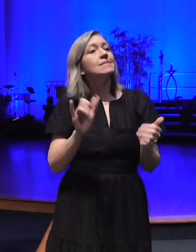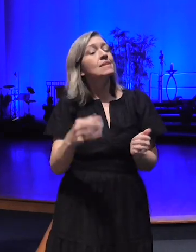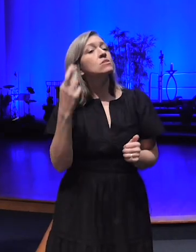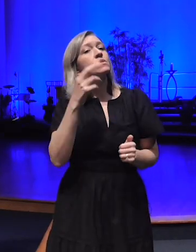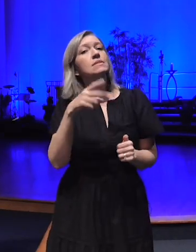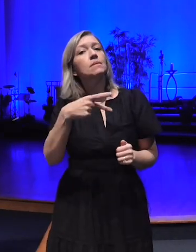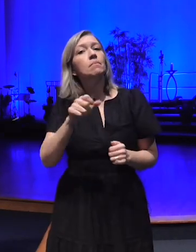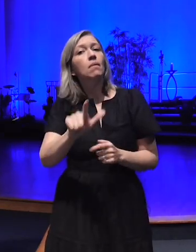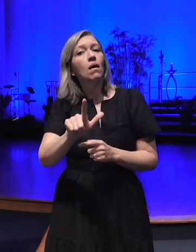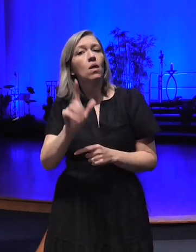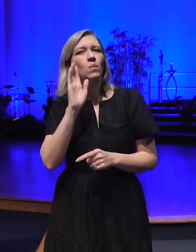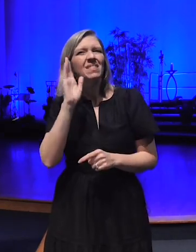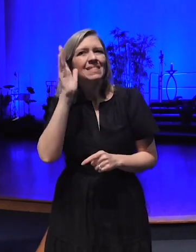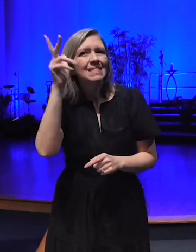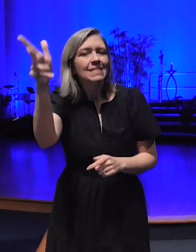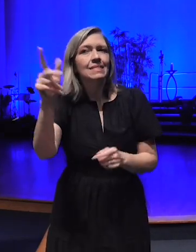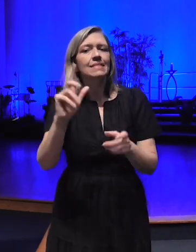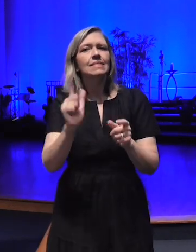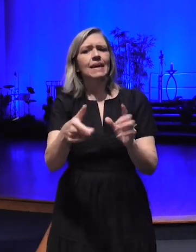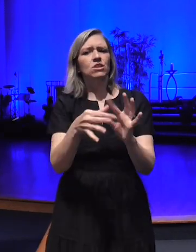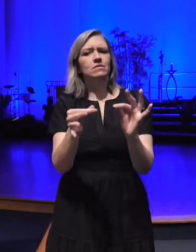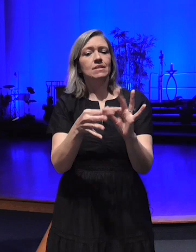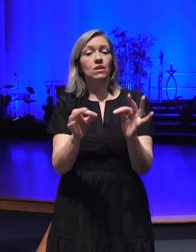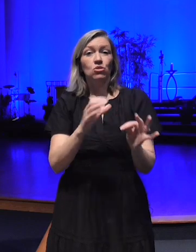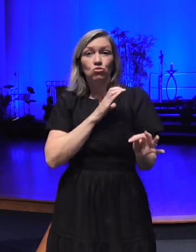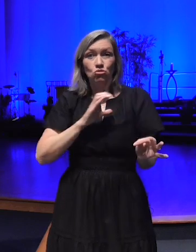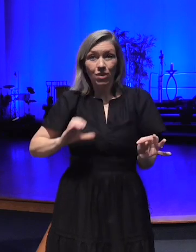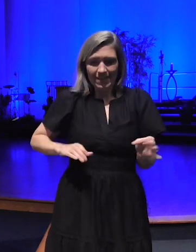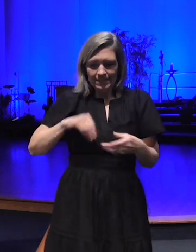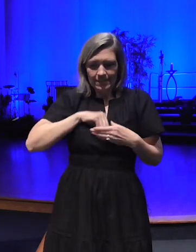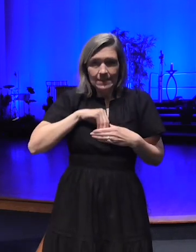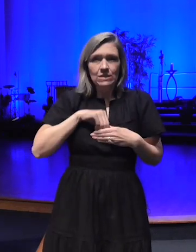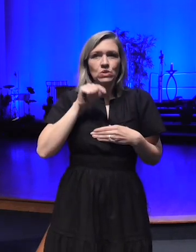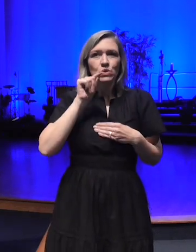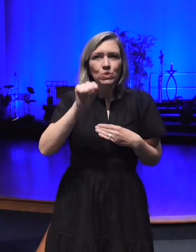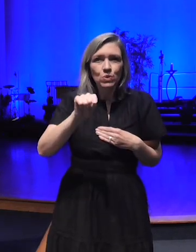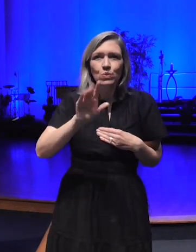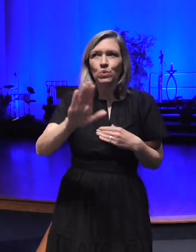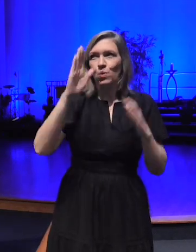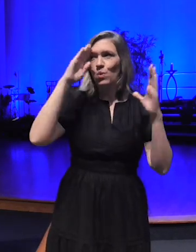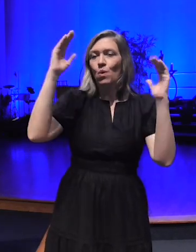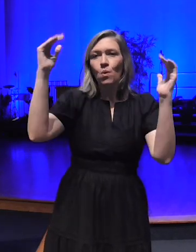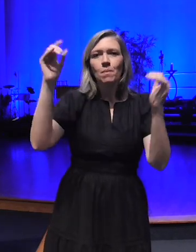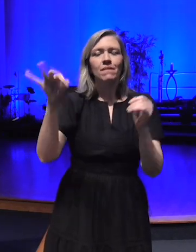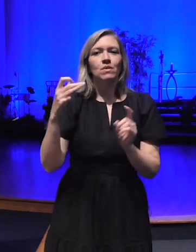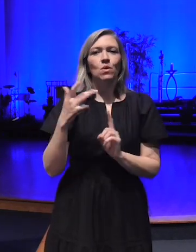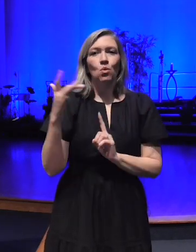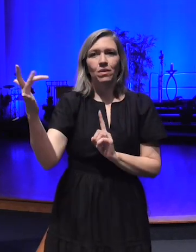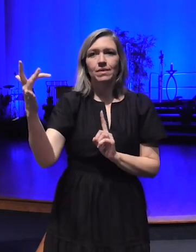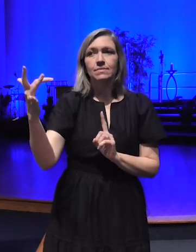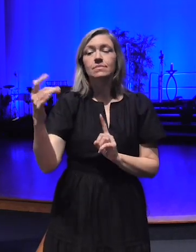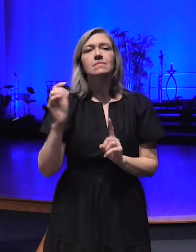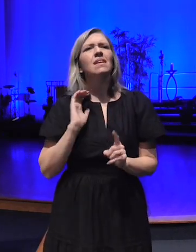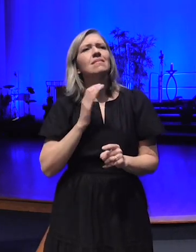ti tu esperanza de gloria, oh, y me encanta que nuestro fundador, el Dr. Ernest Holmes, lo clave cuando